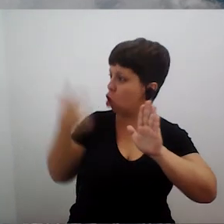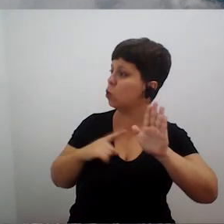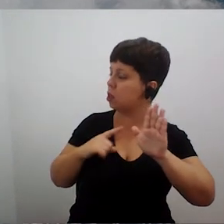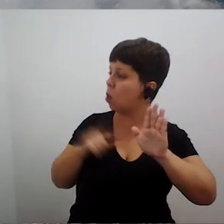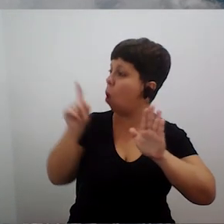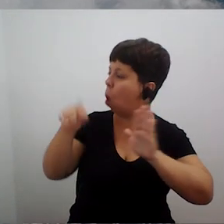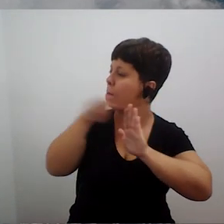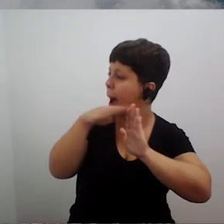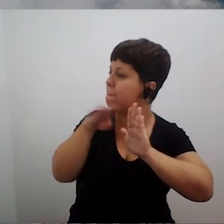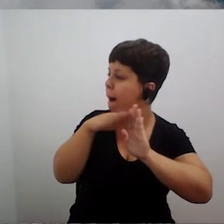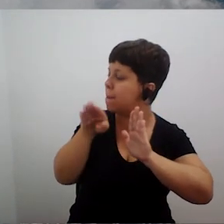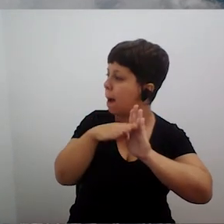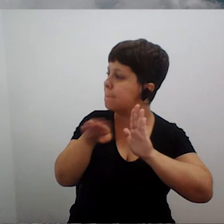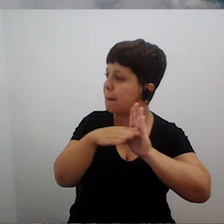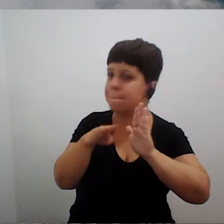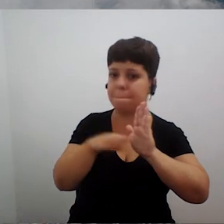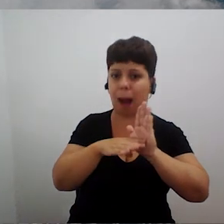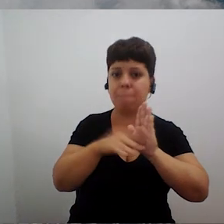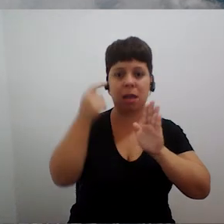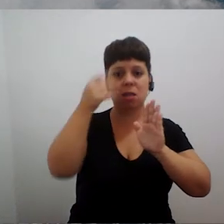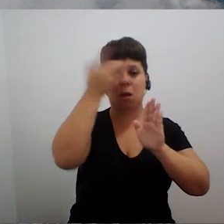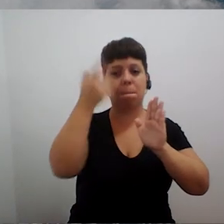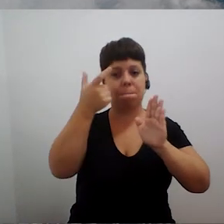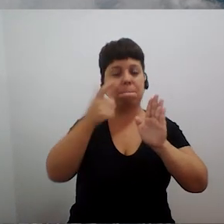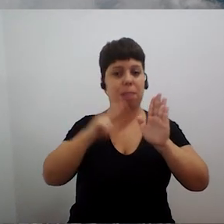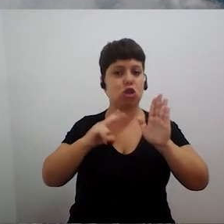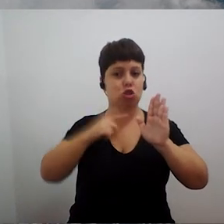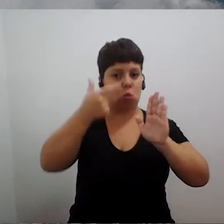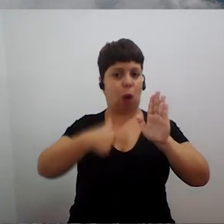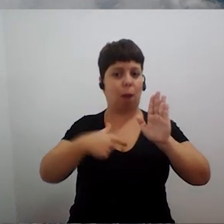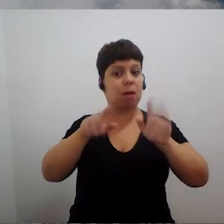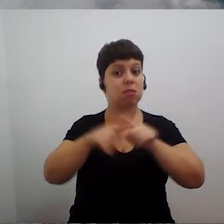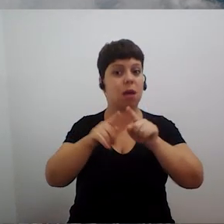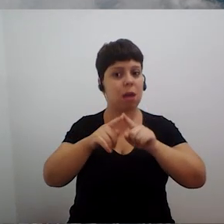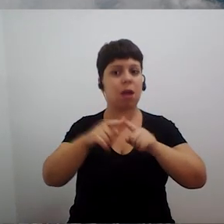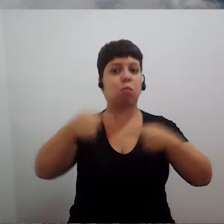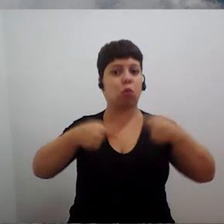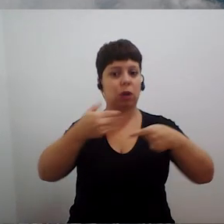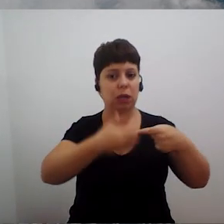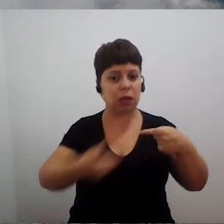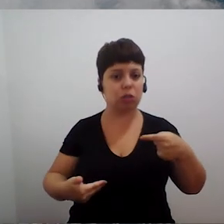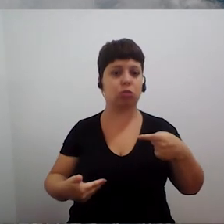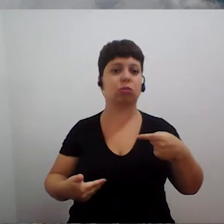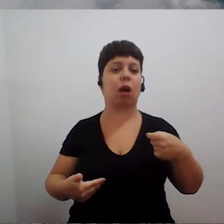é ela que traz o cardápio de soluções tanto no nível pessoal mas o nível também das políticas